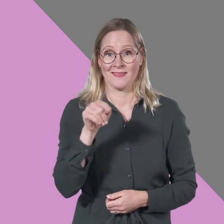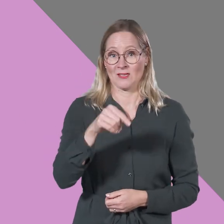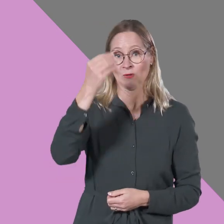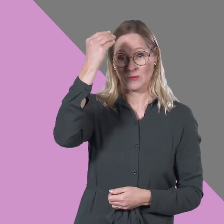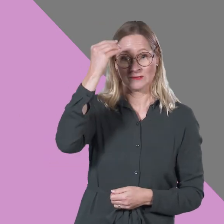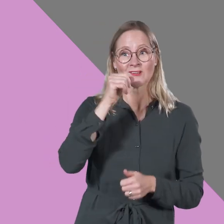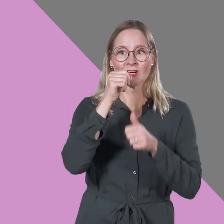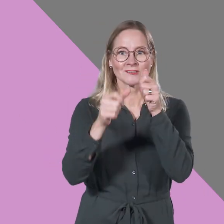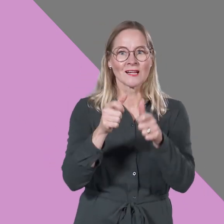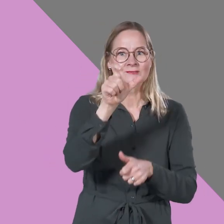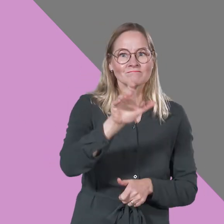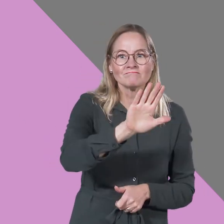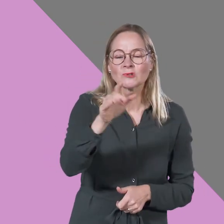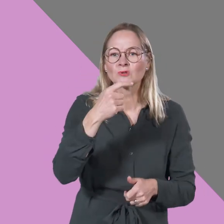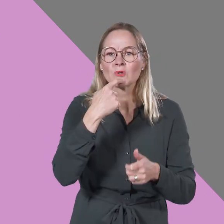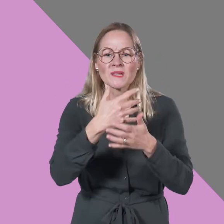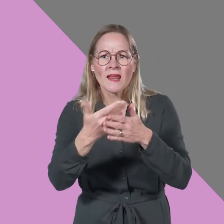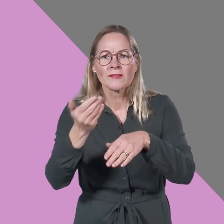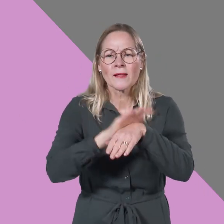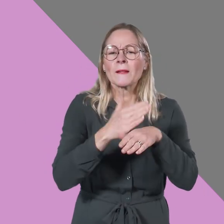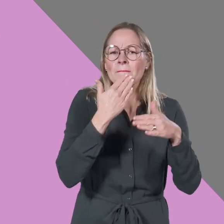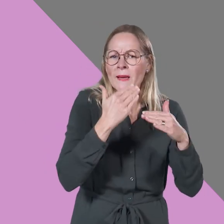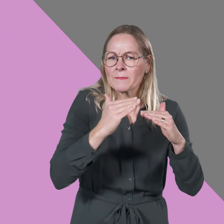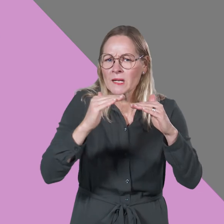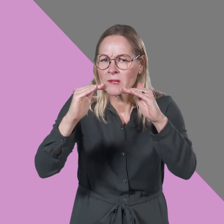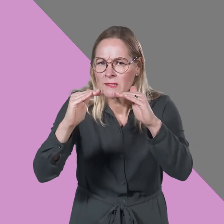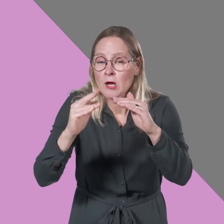parannetaan osallistujien suomen kielen taitoja, -